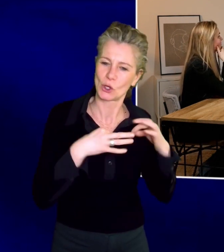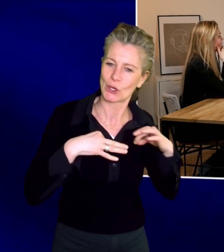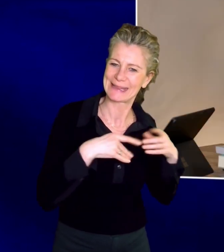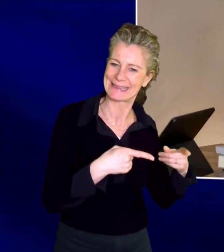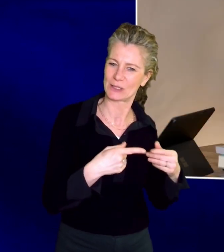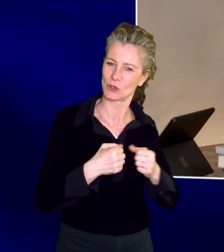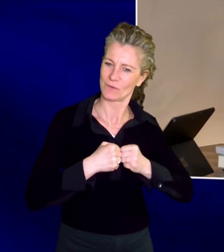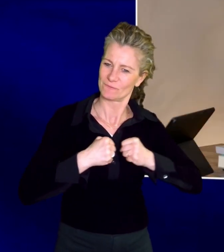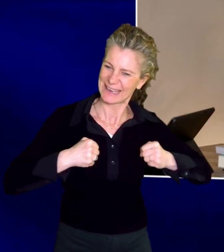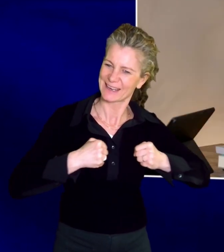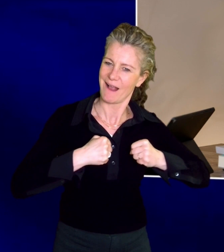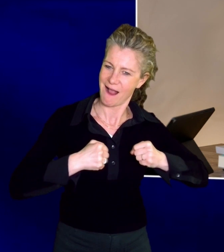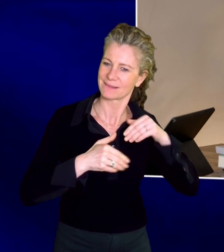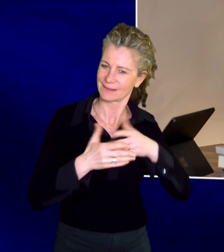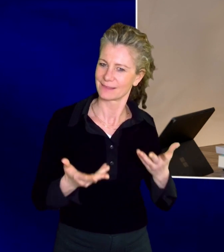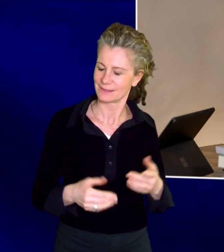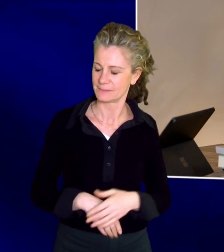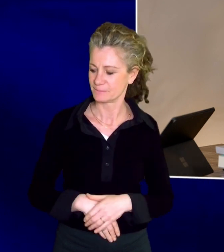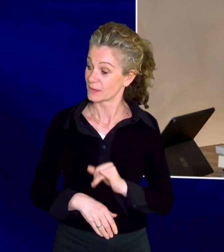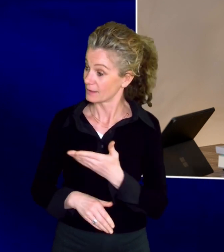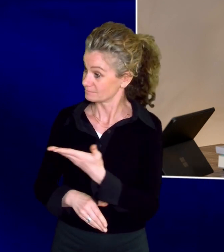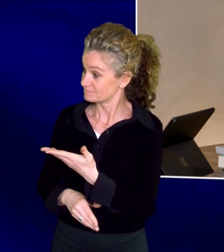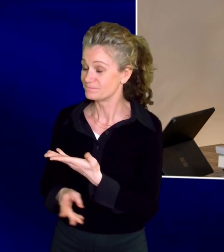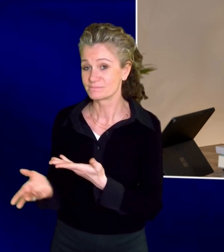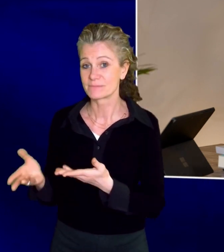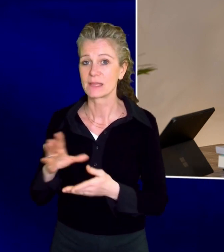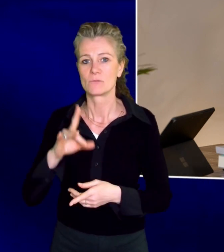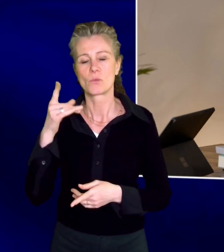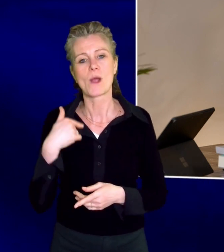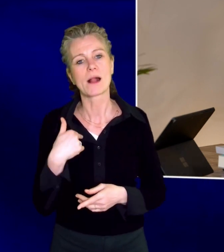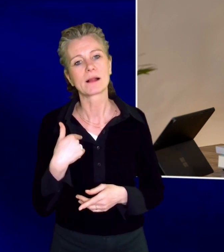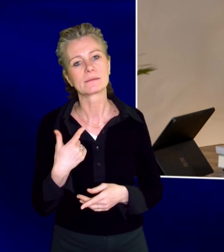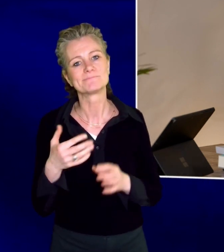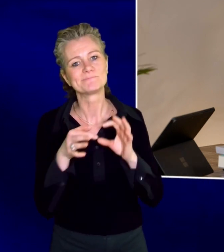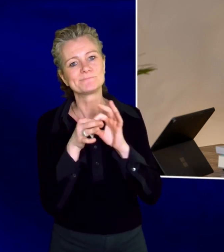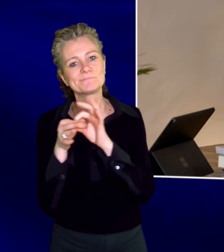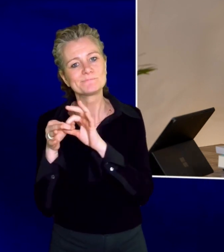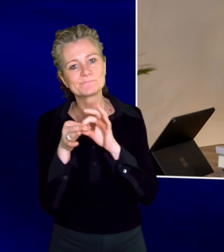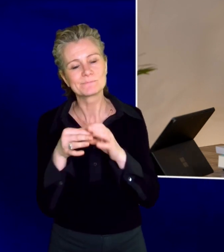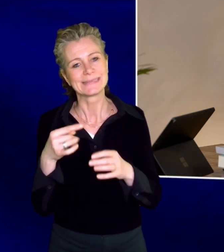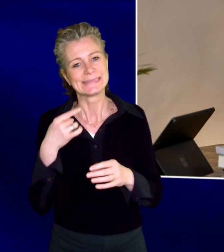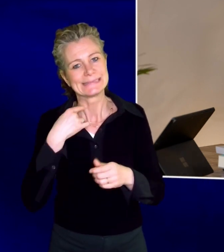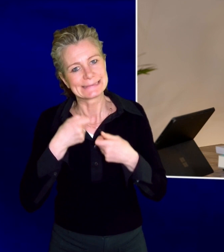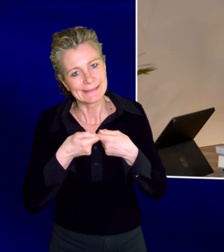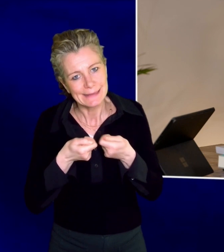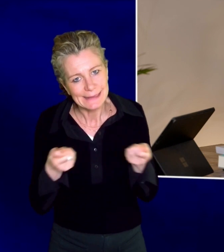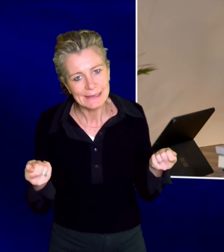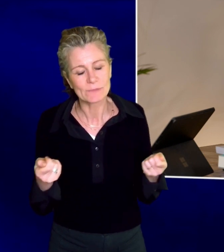Aanpassen heeft vooral te maken met... zingeving en betekenis vinden in je leven.